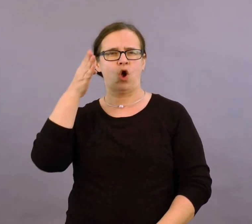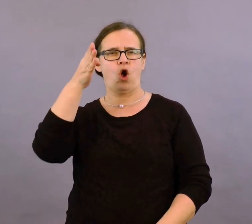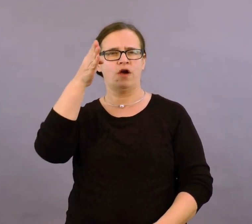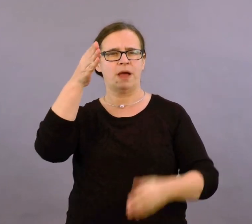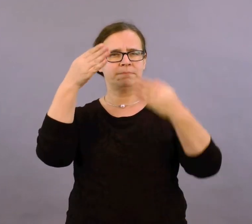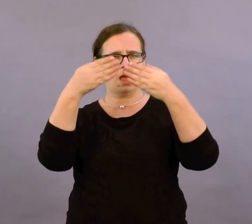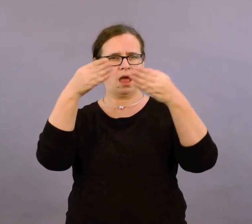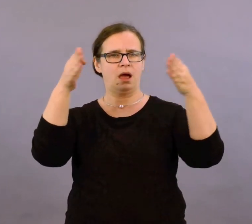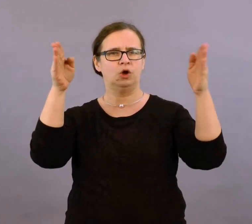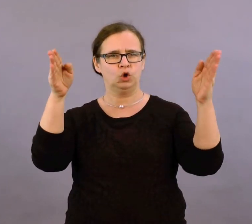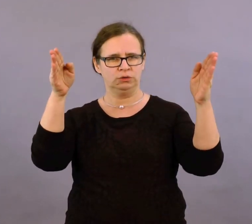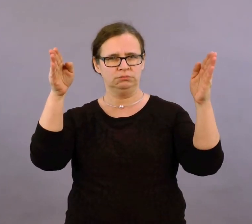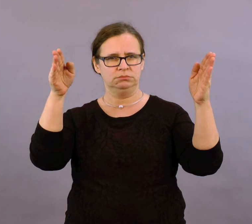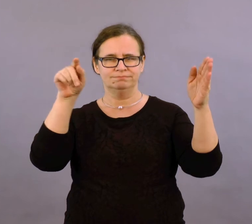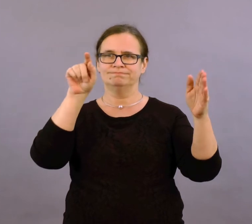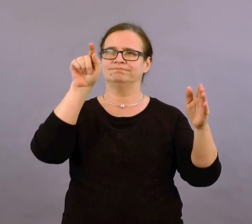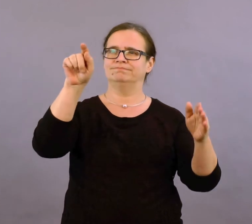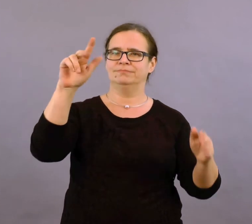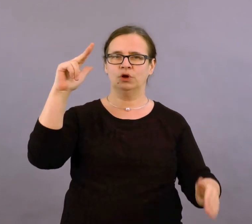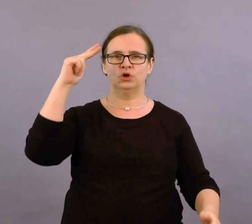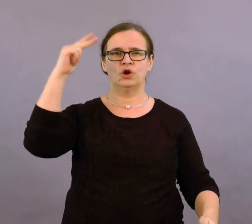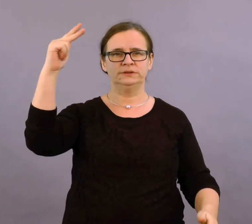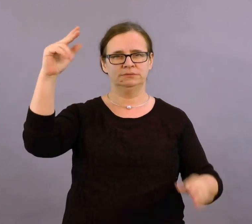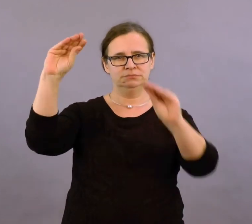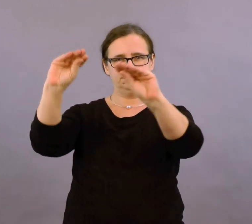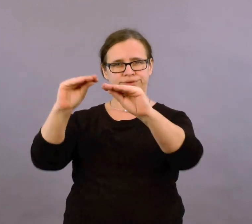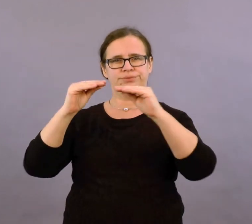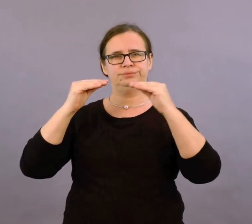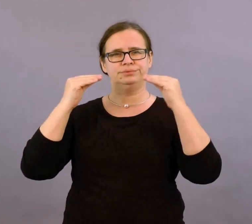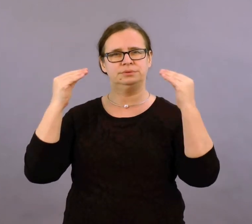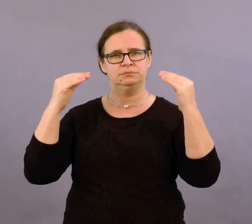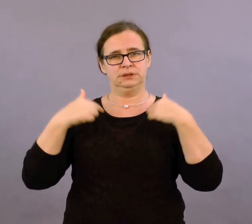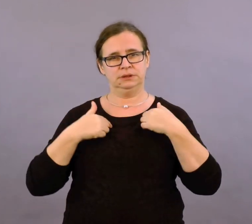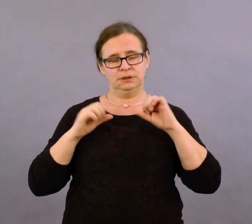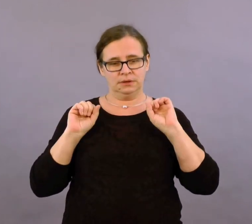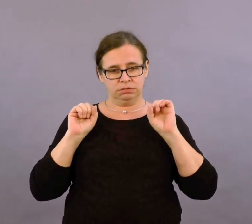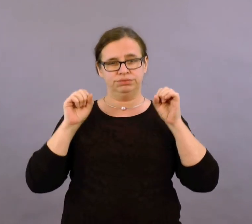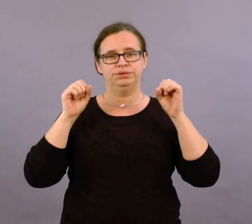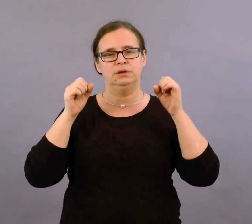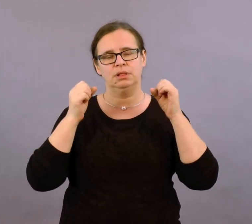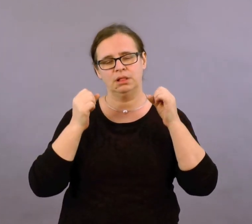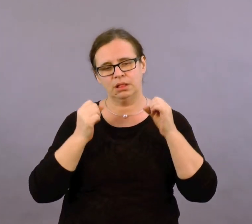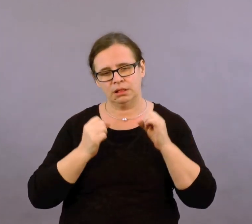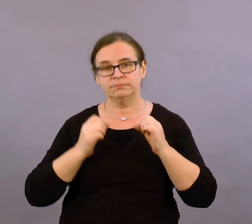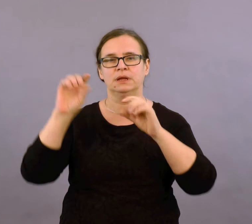Offenbarung Gott sagt: Wenn ich schwach bin